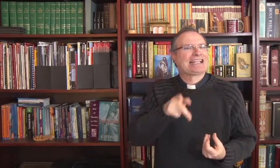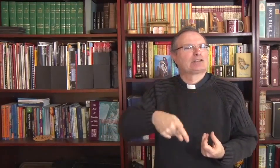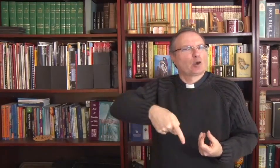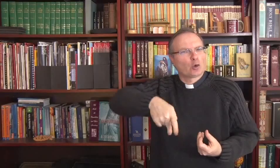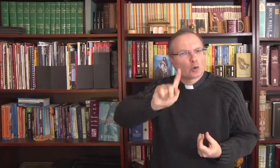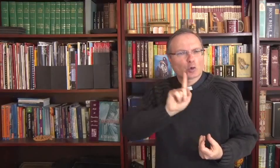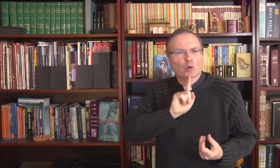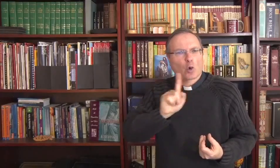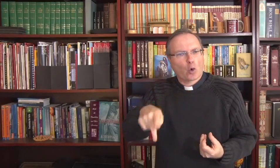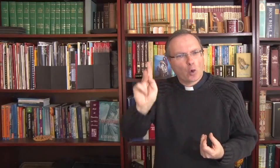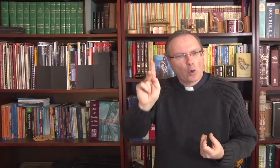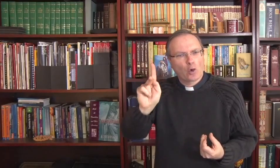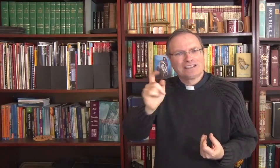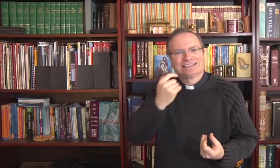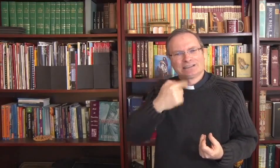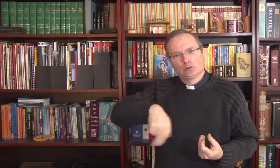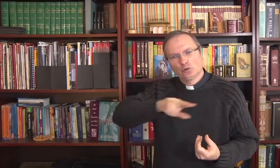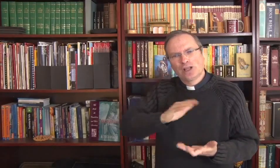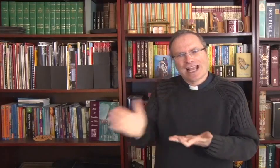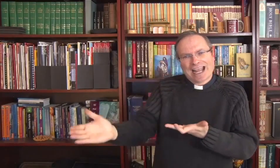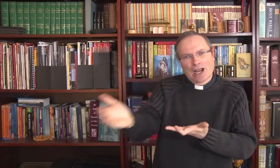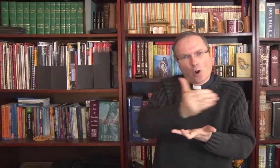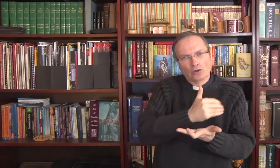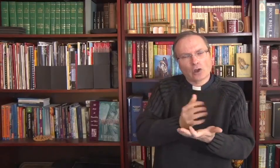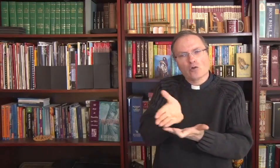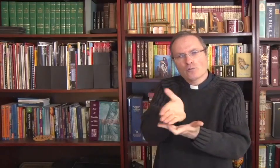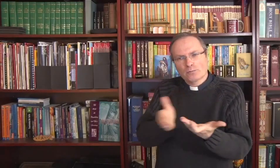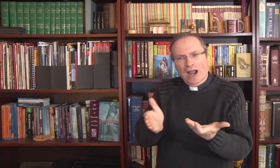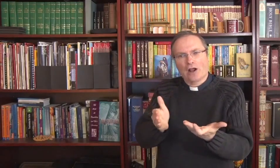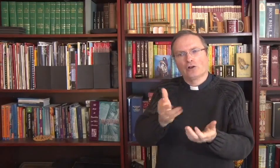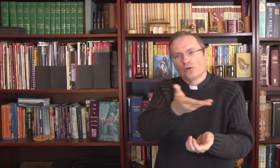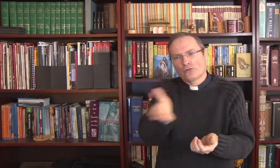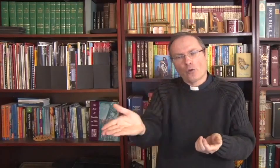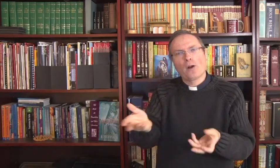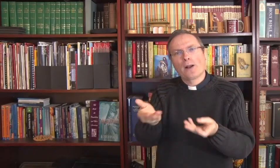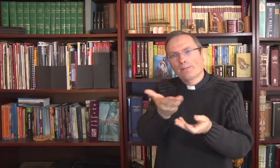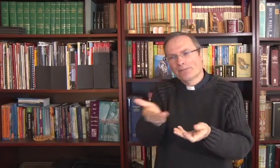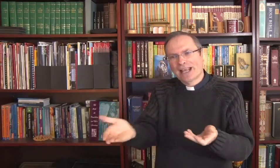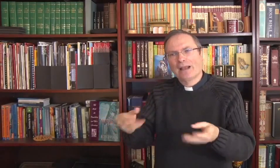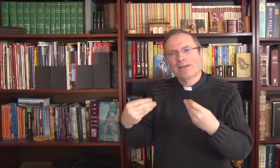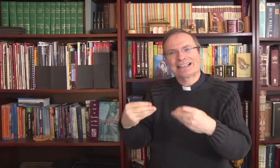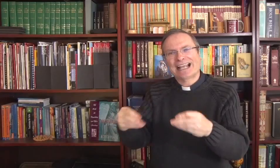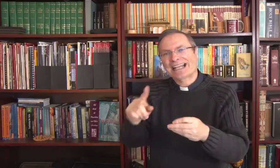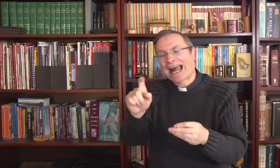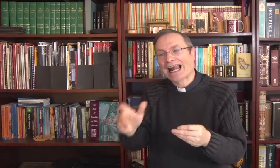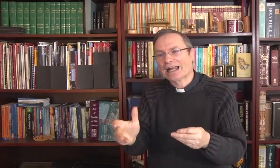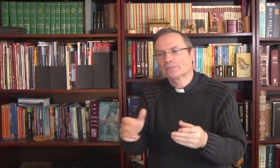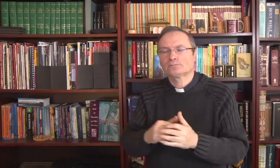est-ce trop si nous récoltons une part de vos biens matériels?